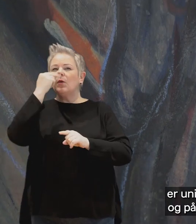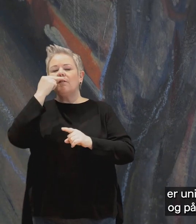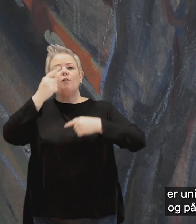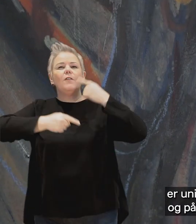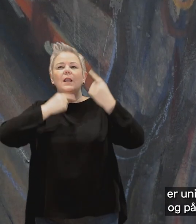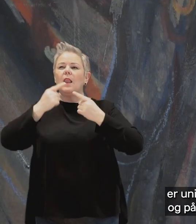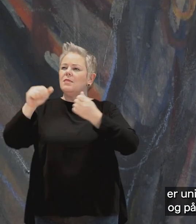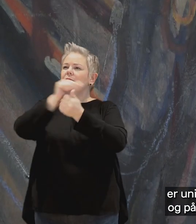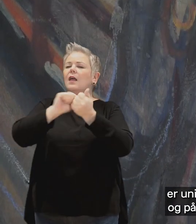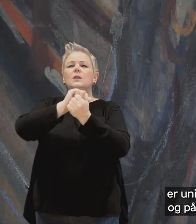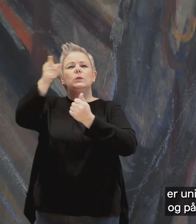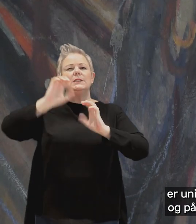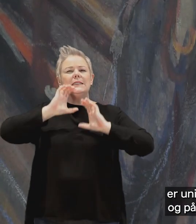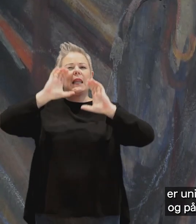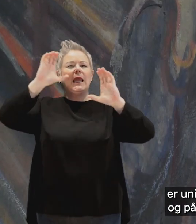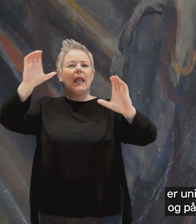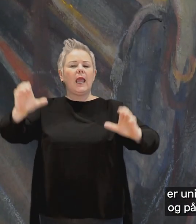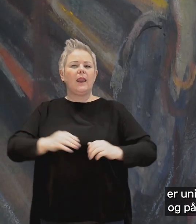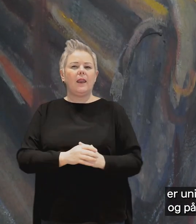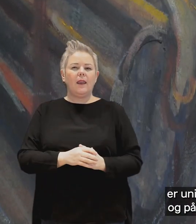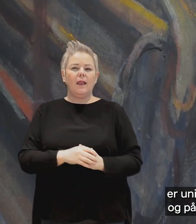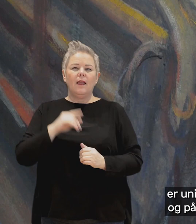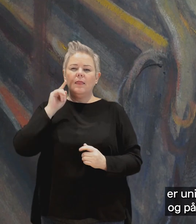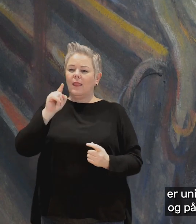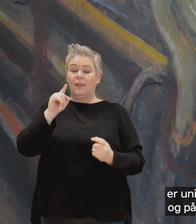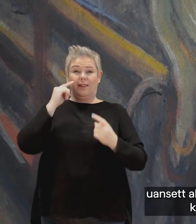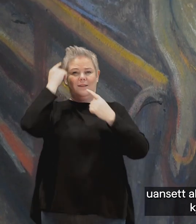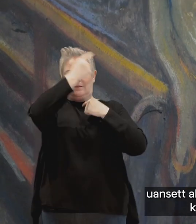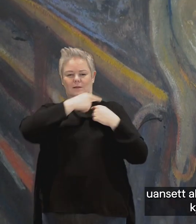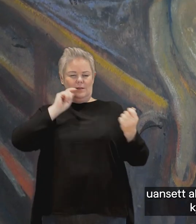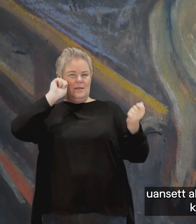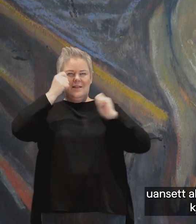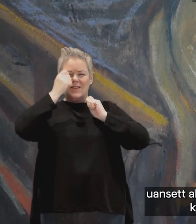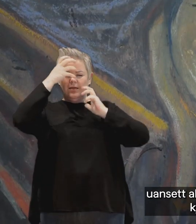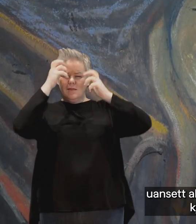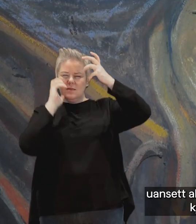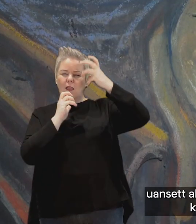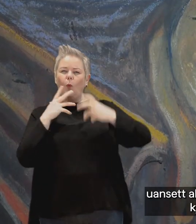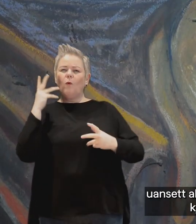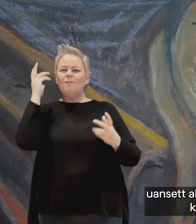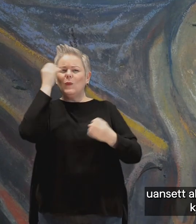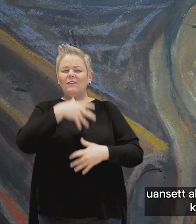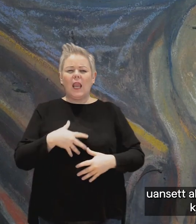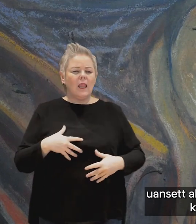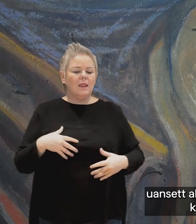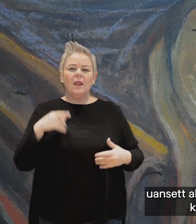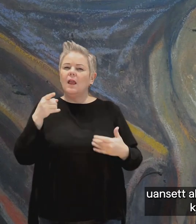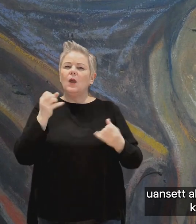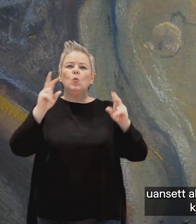er universell og kjønnsløs, og på den måten kan alle, uansett alder, kjønn og bakgrunn, kjenne seg igjen.